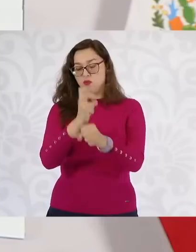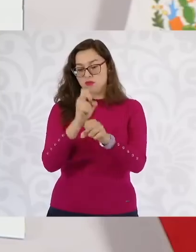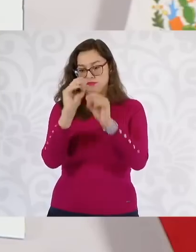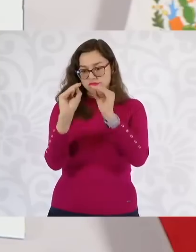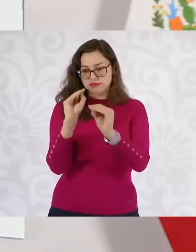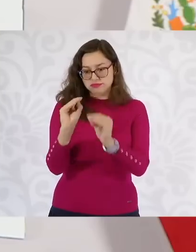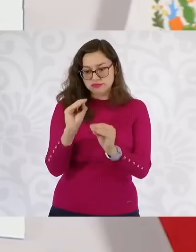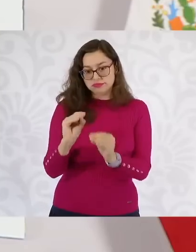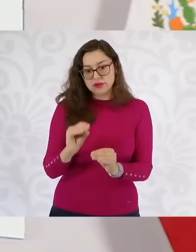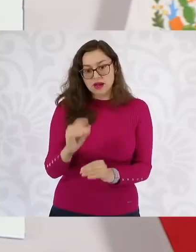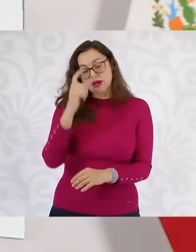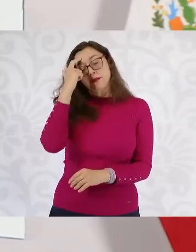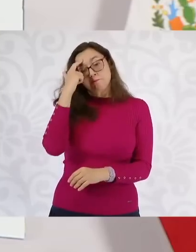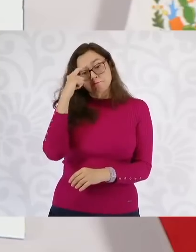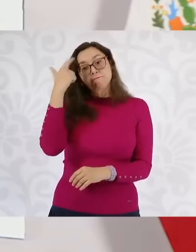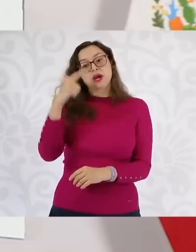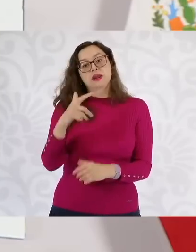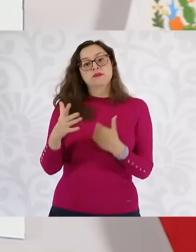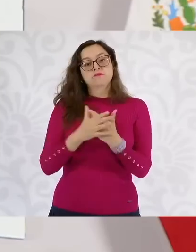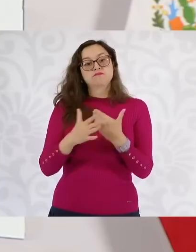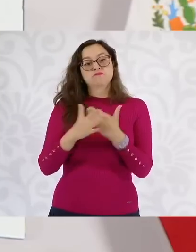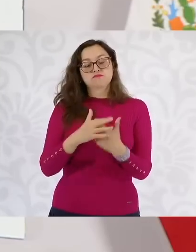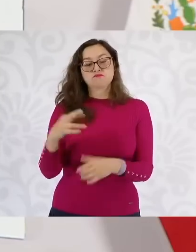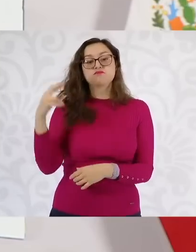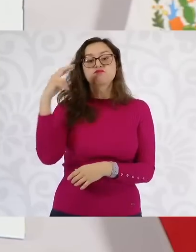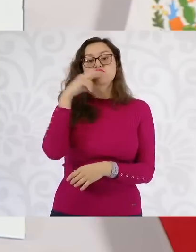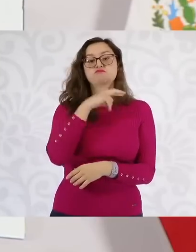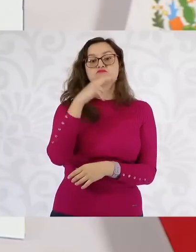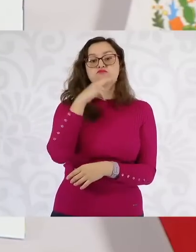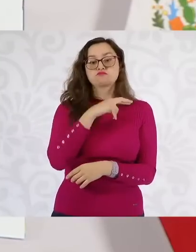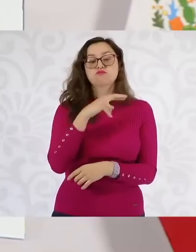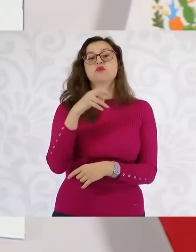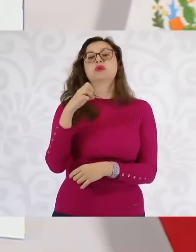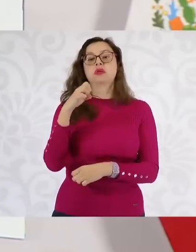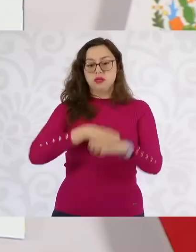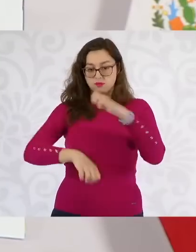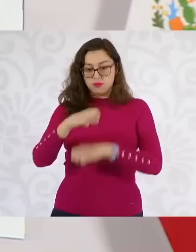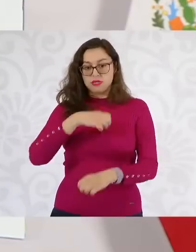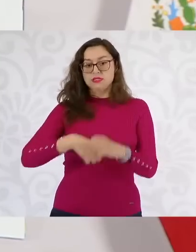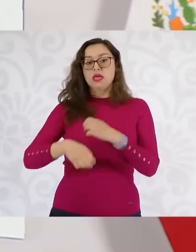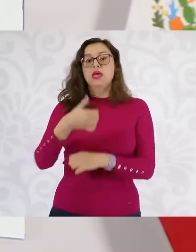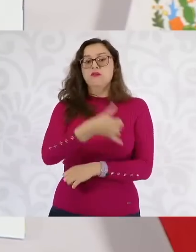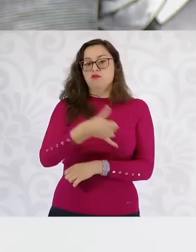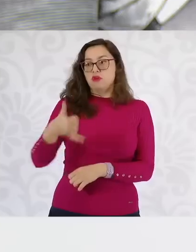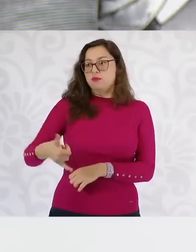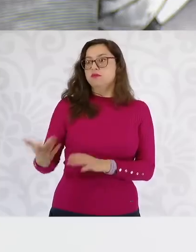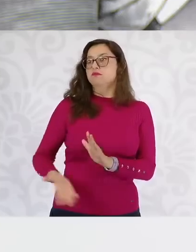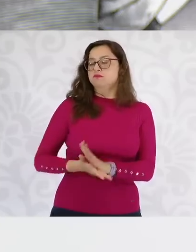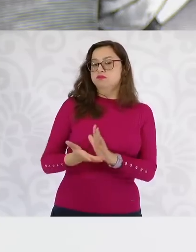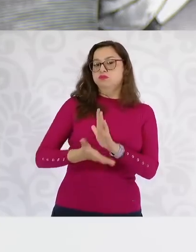para que muy pronto puede estar la empresa de l Infonavit y otras empresas regionales que van